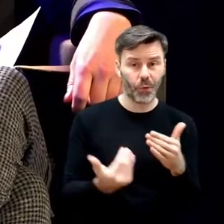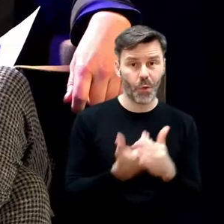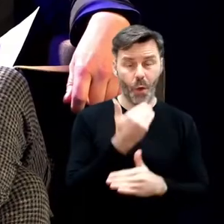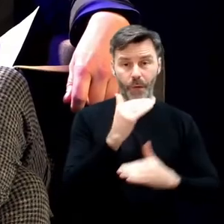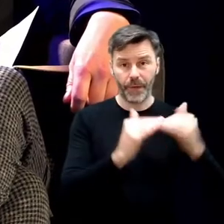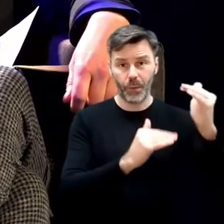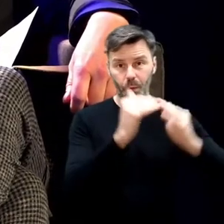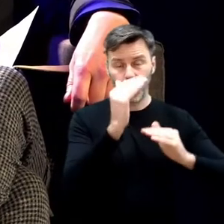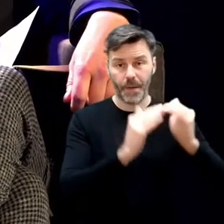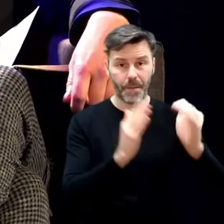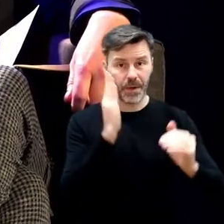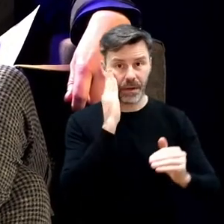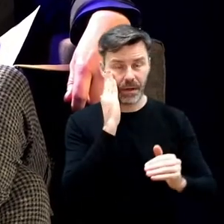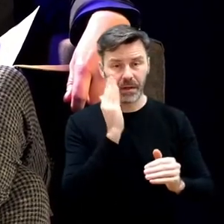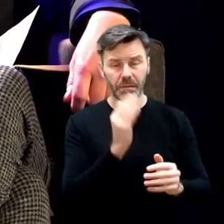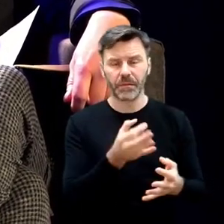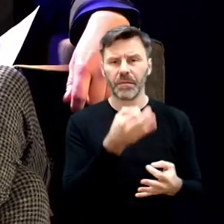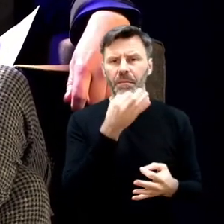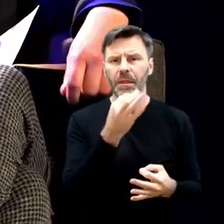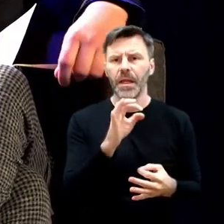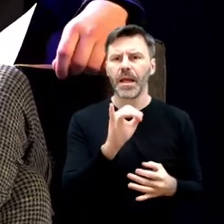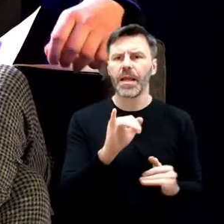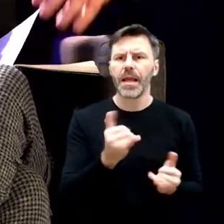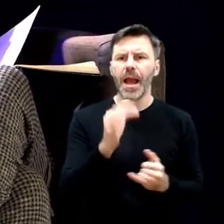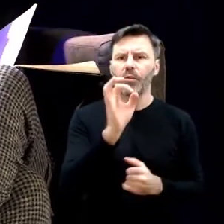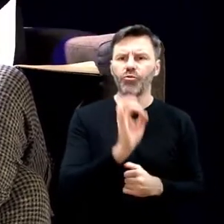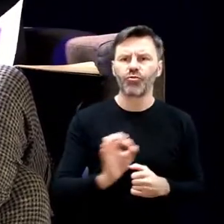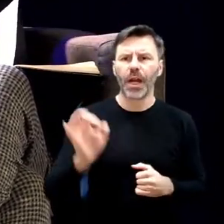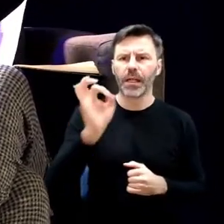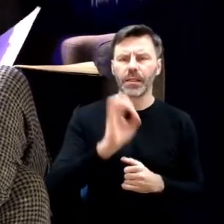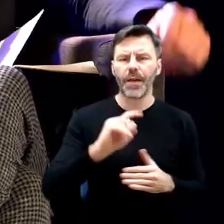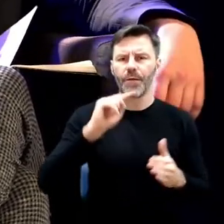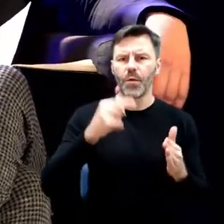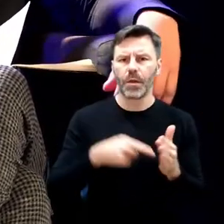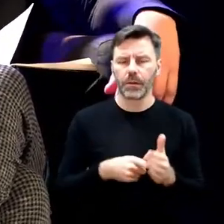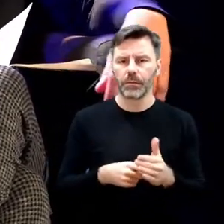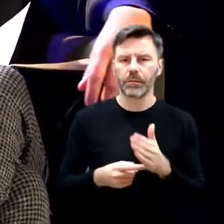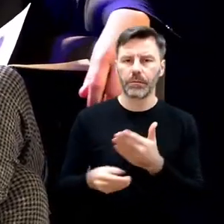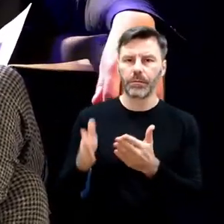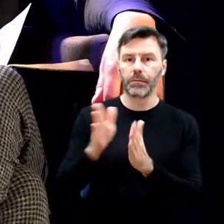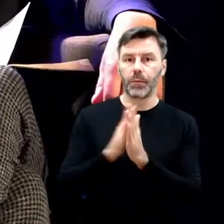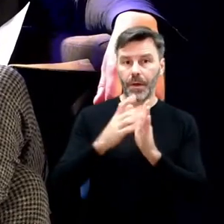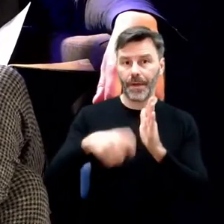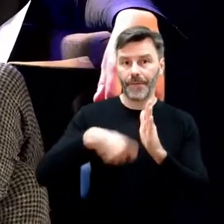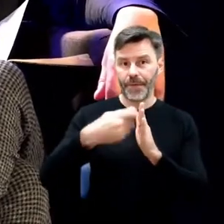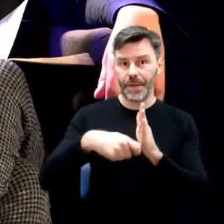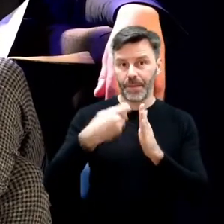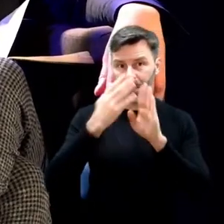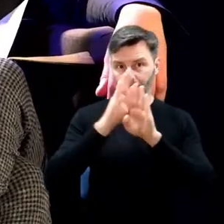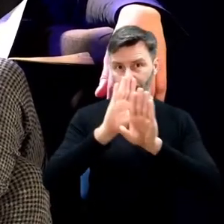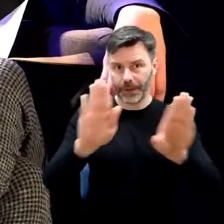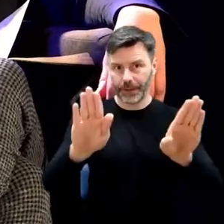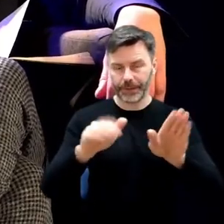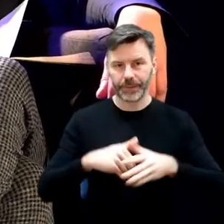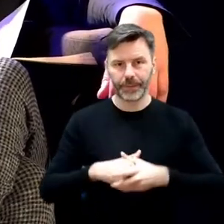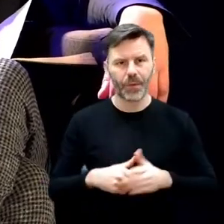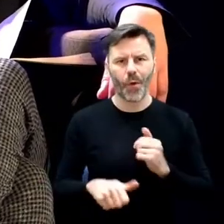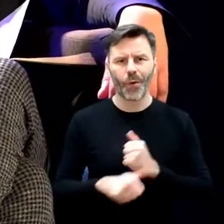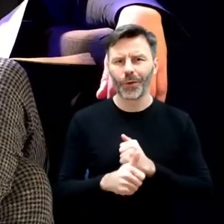jakie są szanse, żeby takie właśnie, i teraz poprosimy o film, który pokaże o czym mówimy, żeby takie budownictwo,